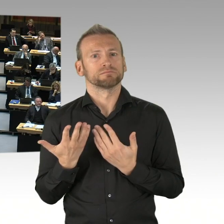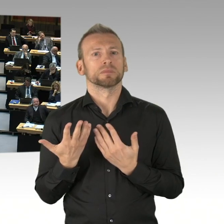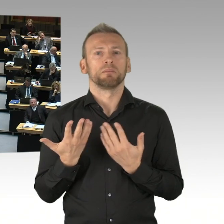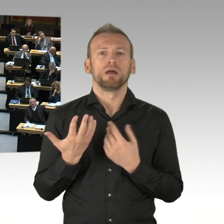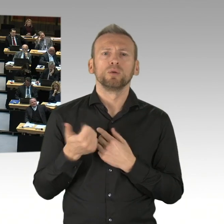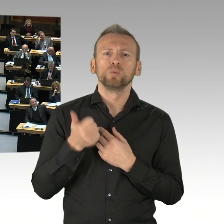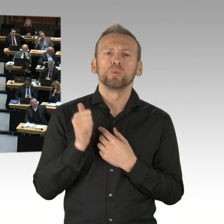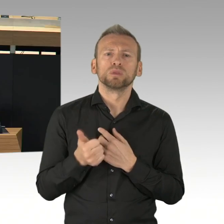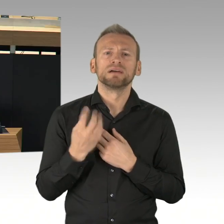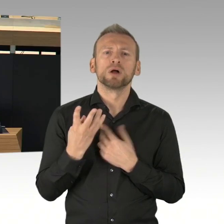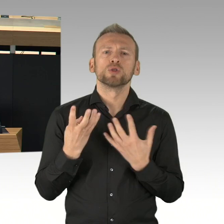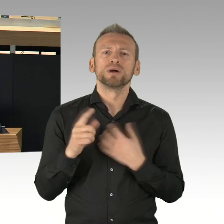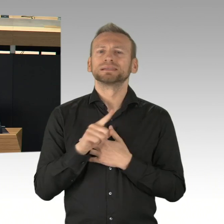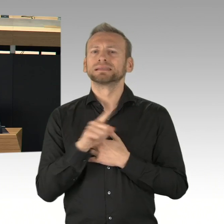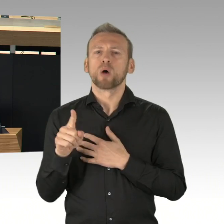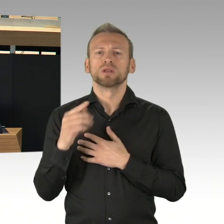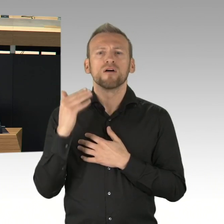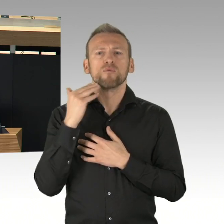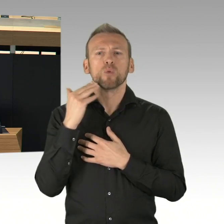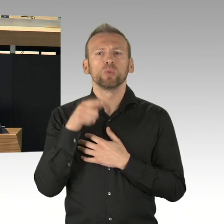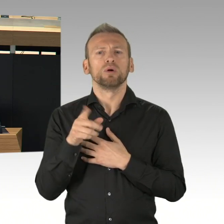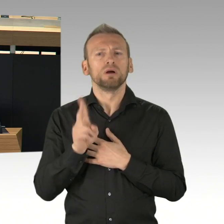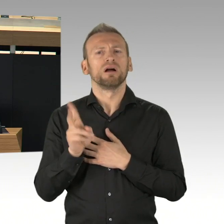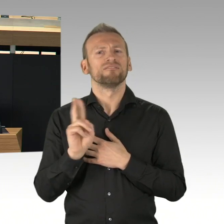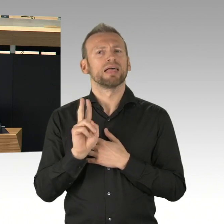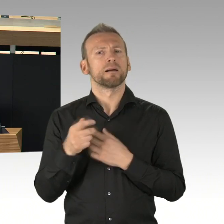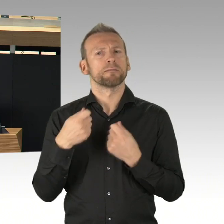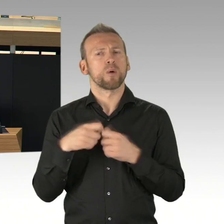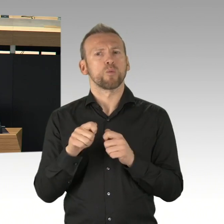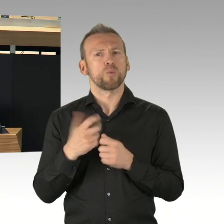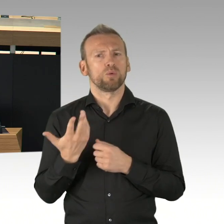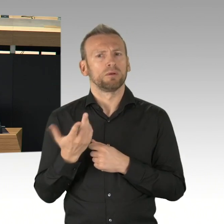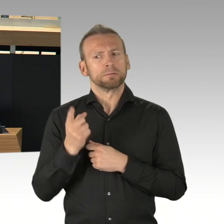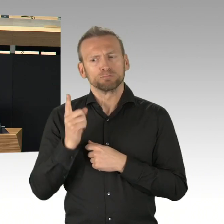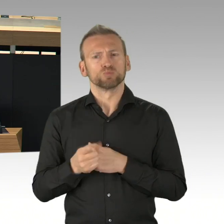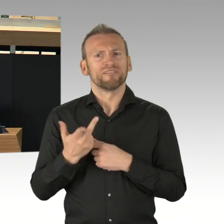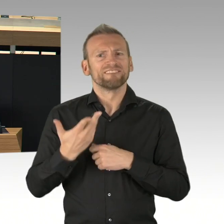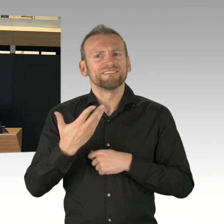Wir haben Ihnen konkrete Vorschläge gemacht. Im Übrigen rechtssicher. Rechtssicher hätte das umgesetzt werden können